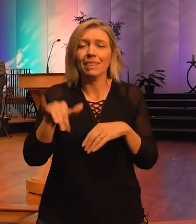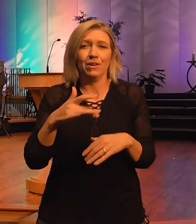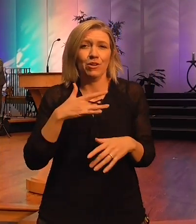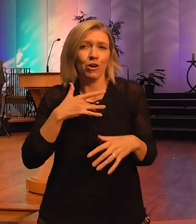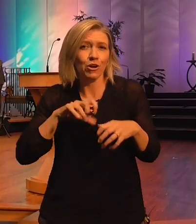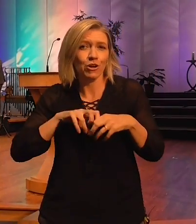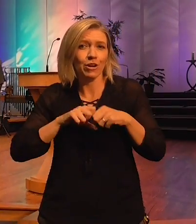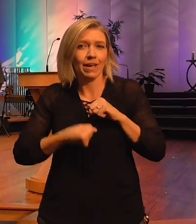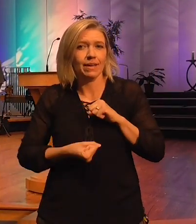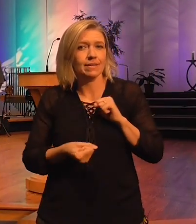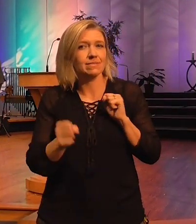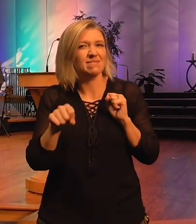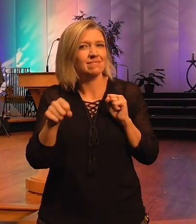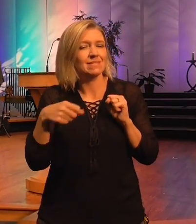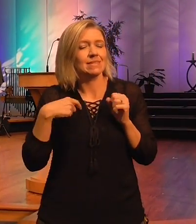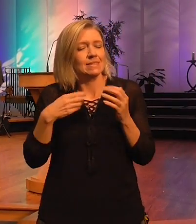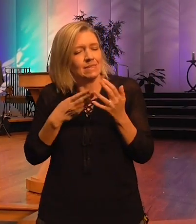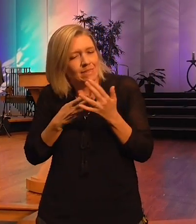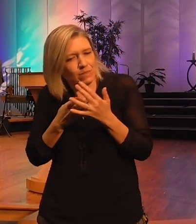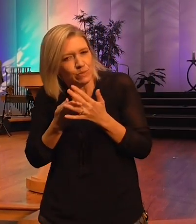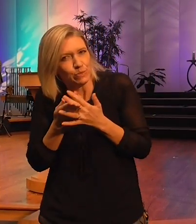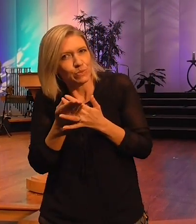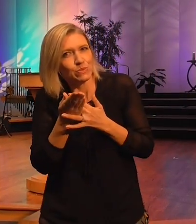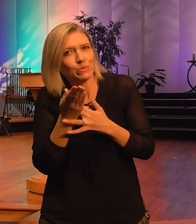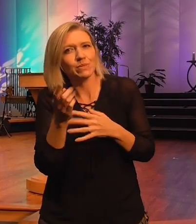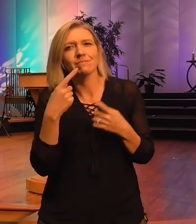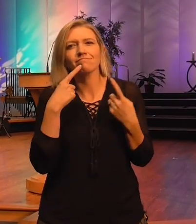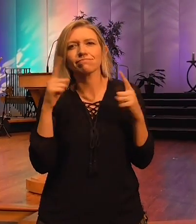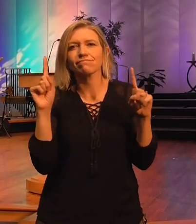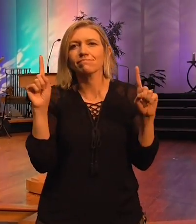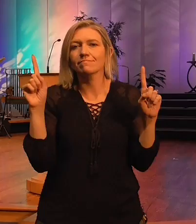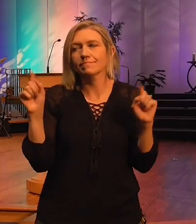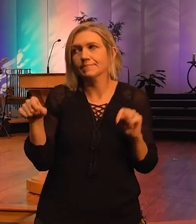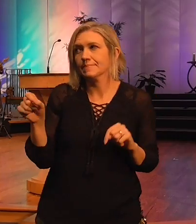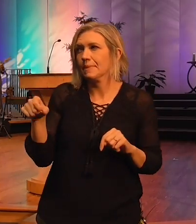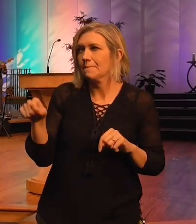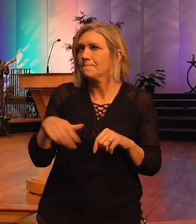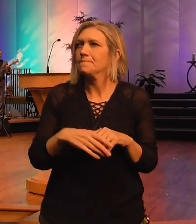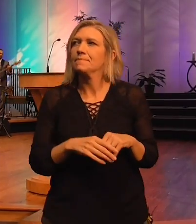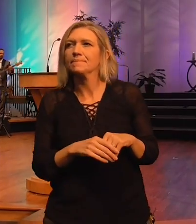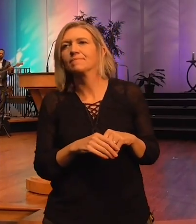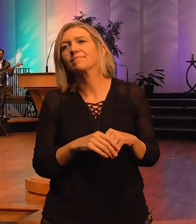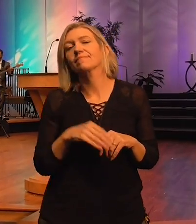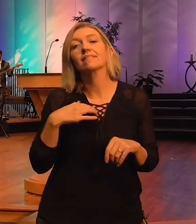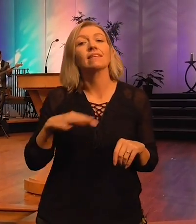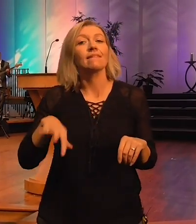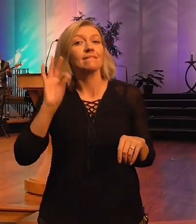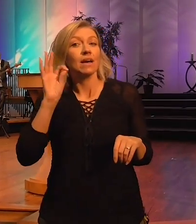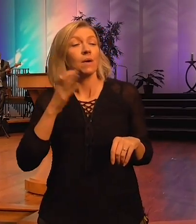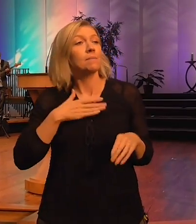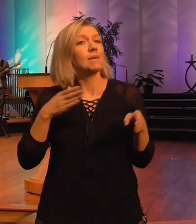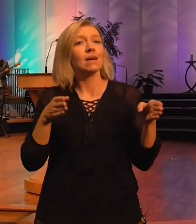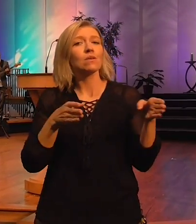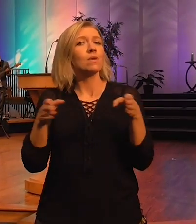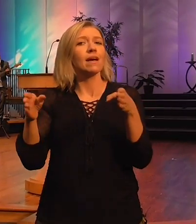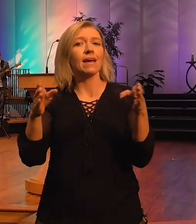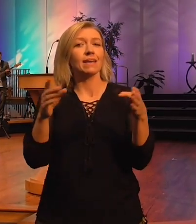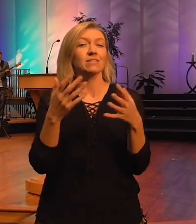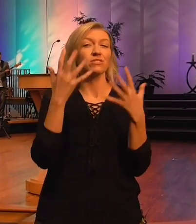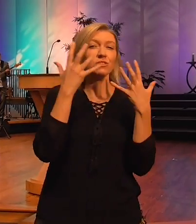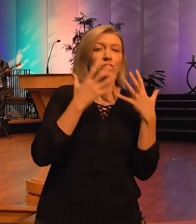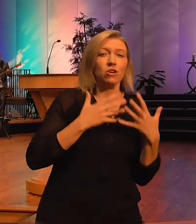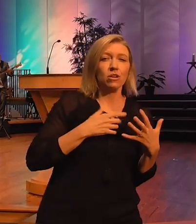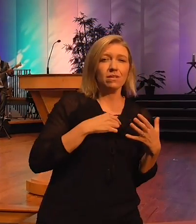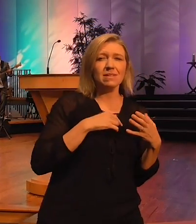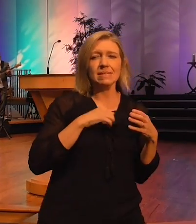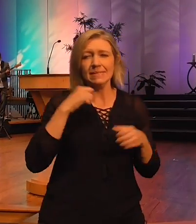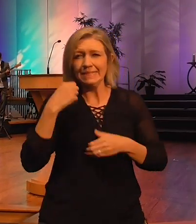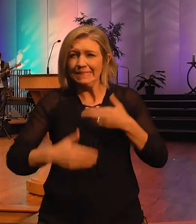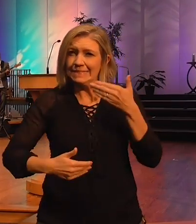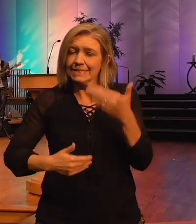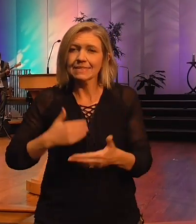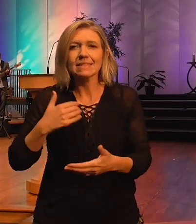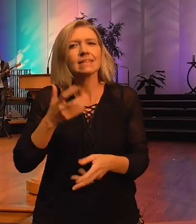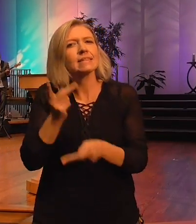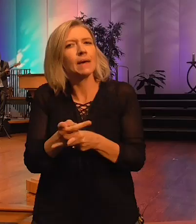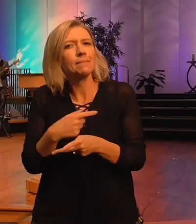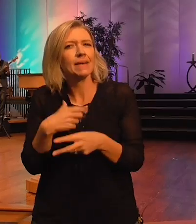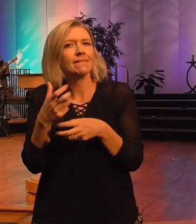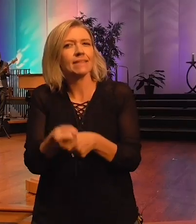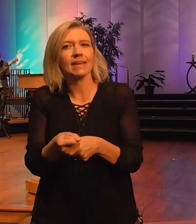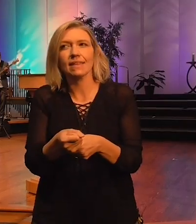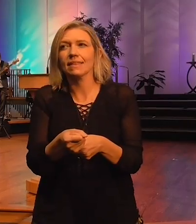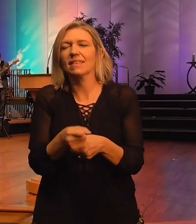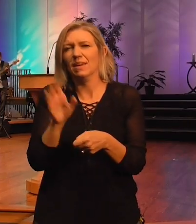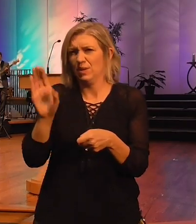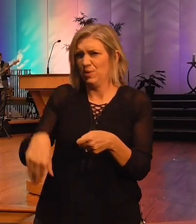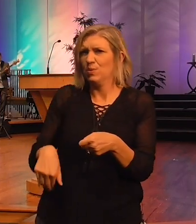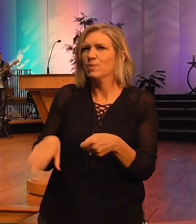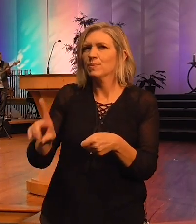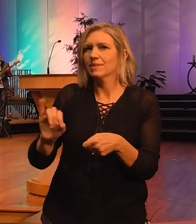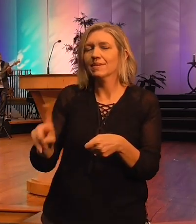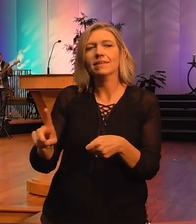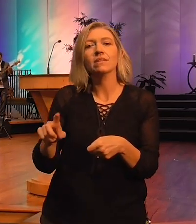lo hice, escapé, sí, encontré mi camino para salir de la oscuridad, mantuve mi Fai, sé que lo hiciste con el